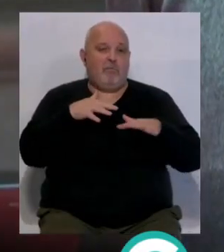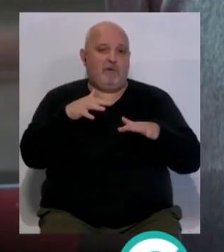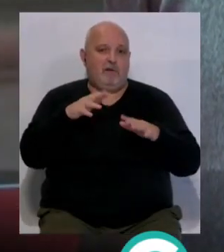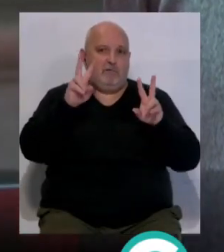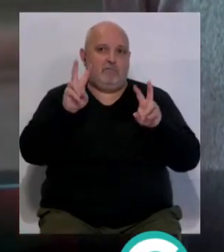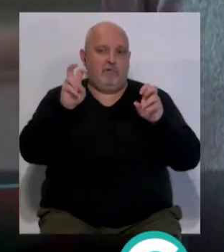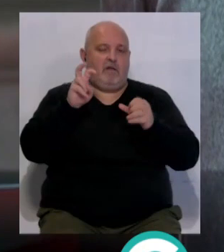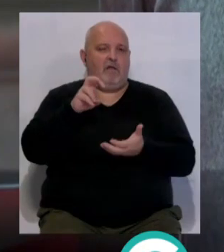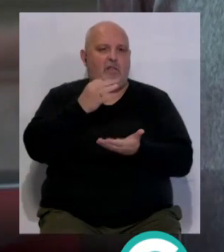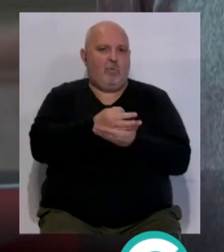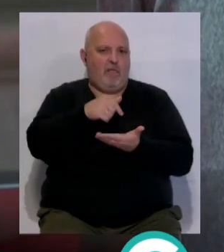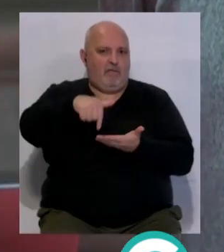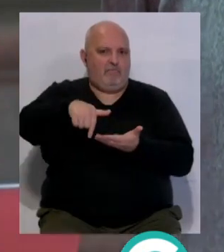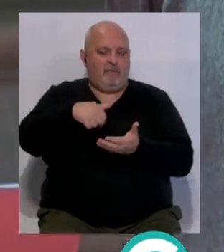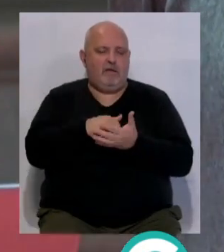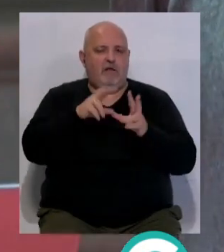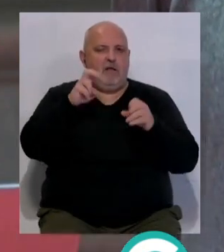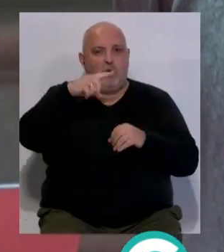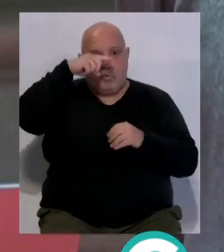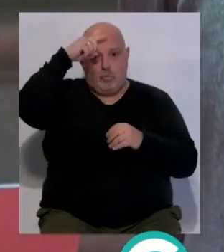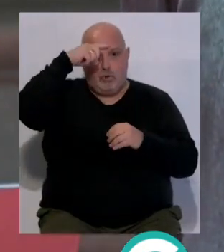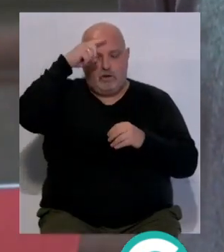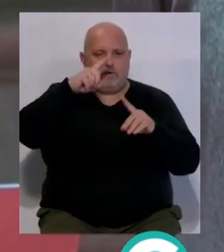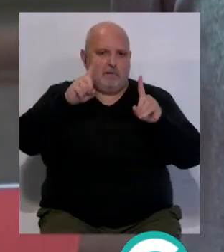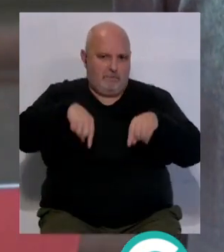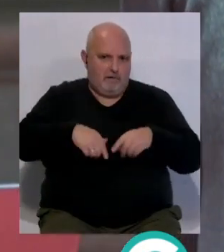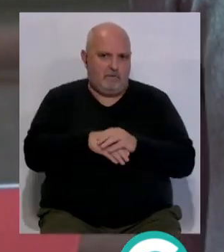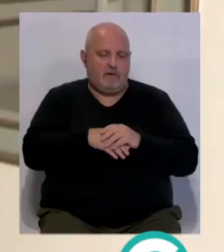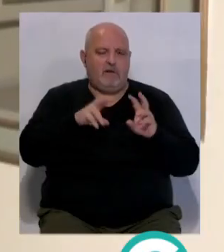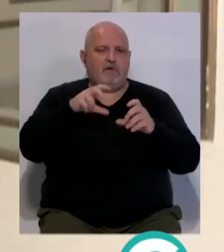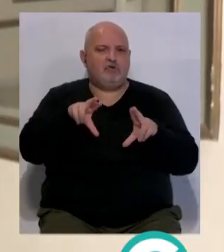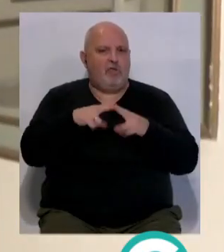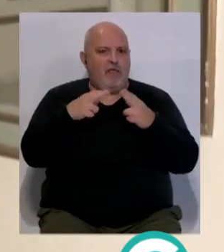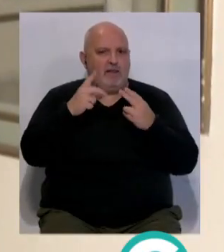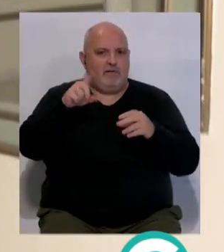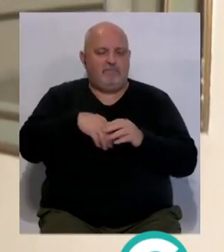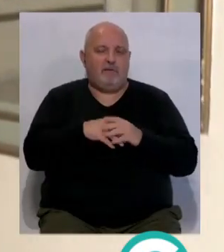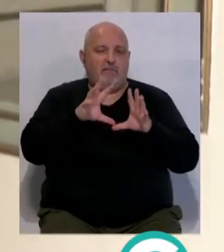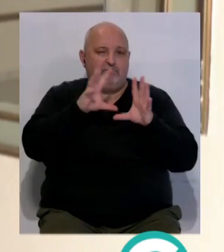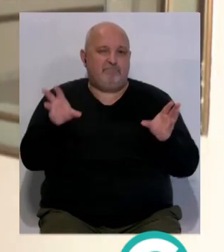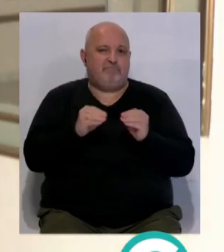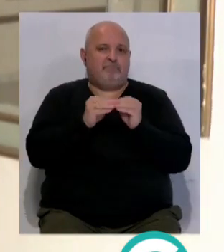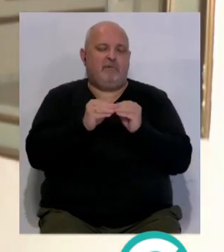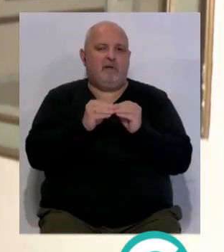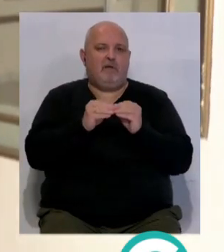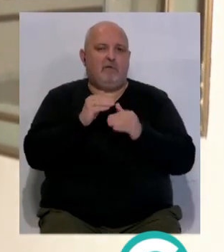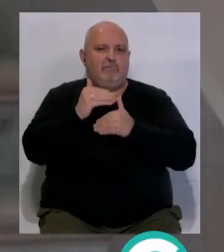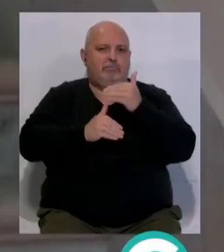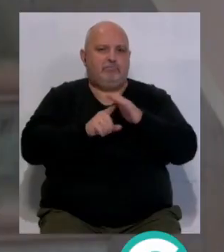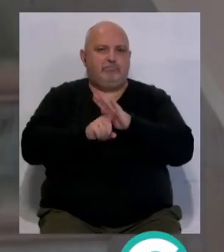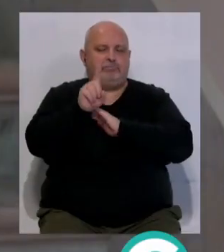de la ciudad un movimiento a nivel cultural un movimiento a nivel social nosotros tenemos otra